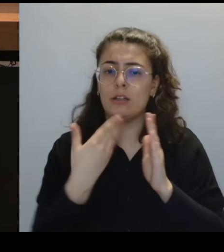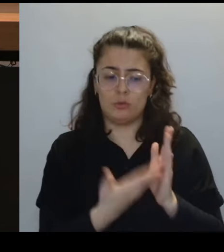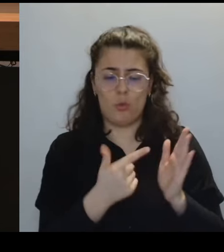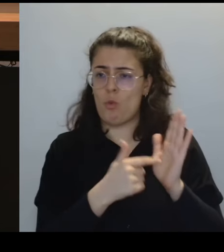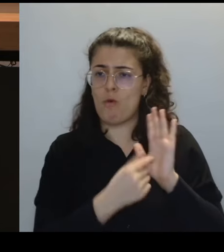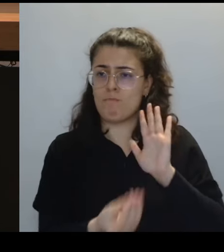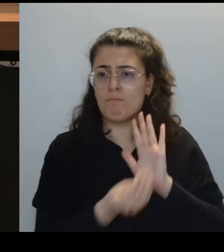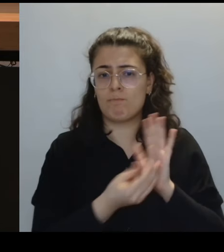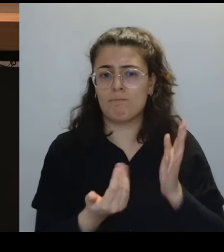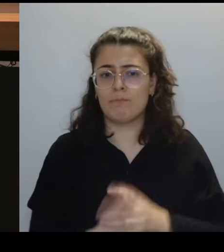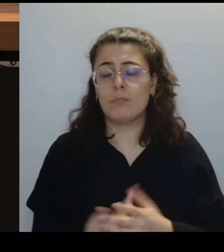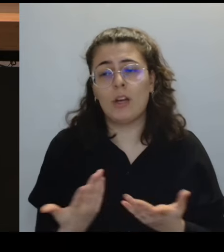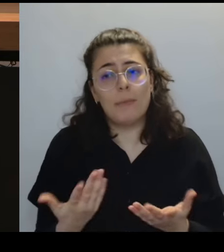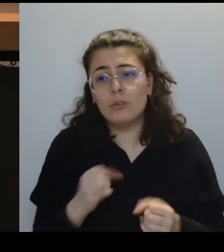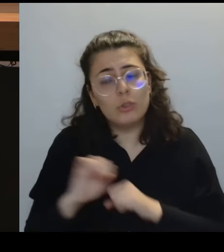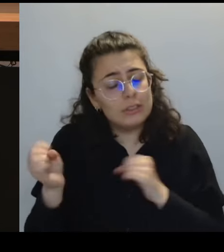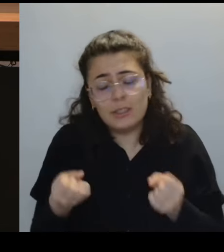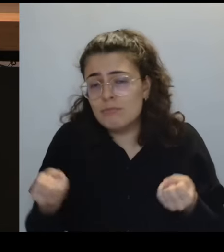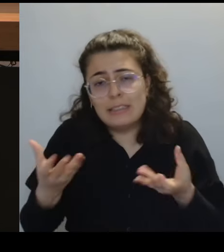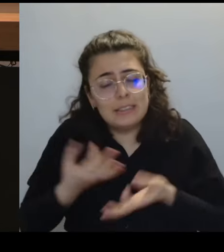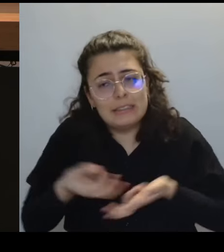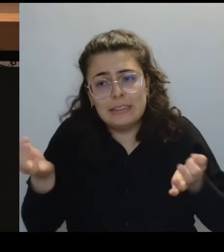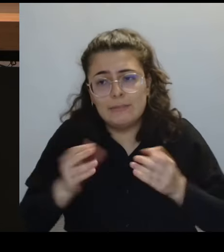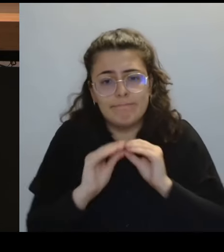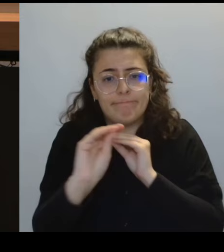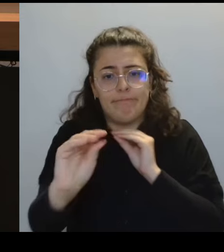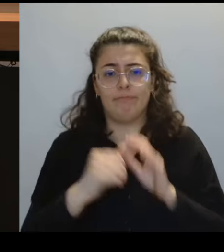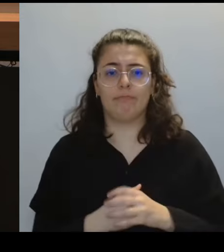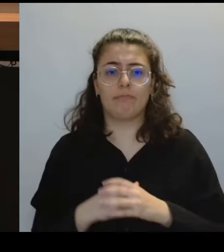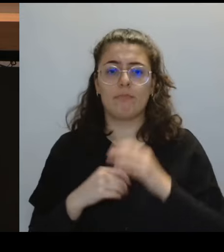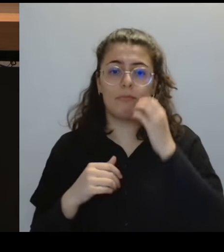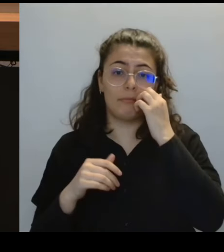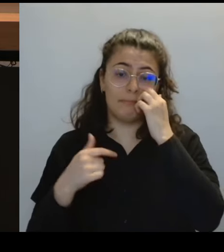Und auf Nachfrage im Ausschuss konnte uns der Stadtentwicklungssenator